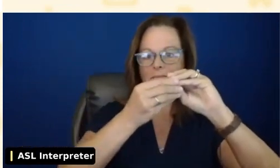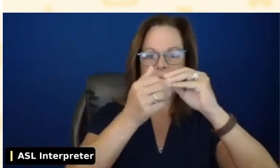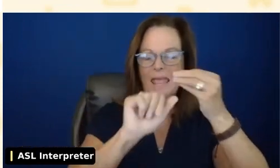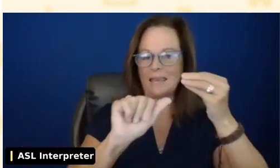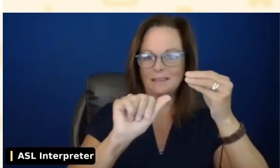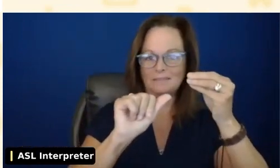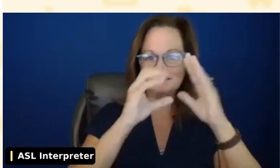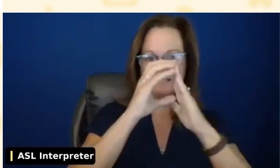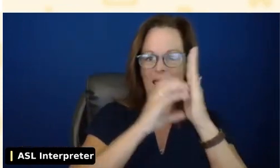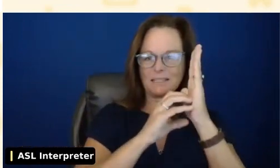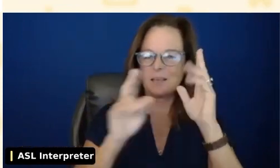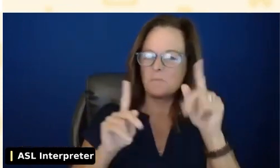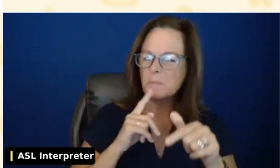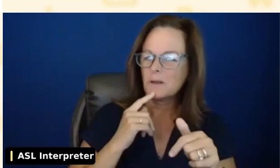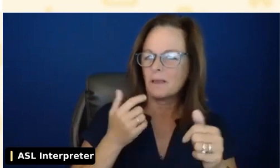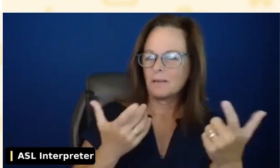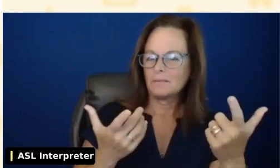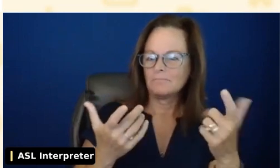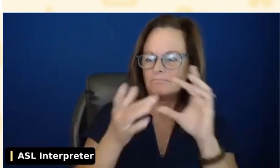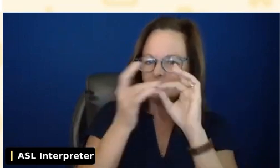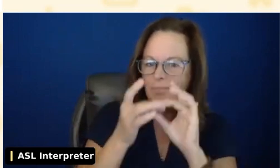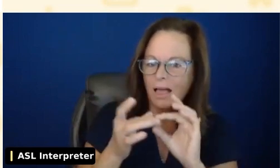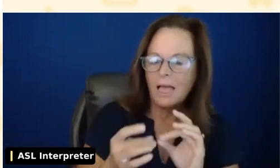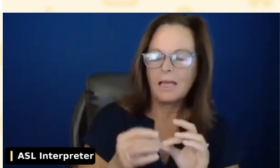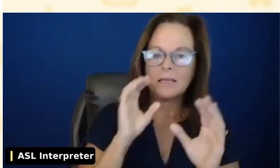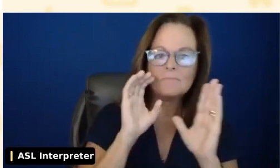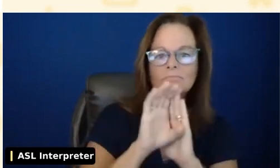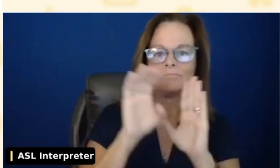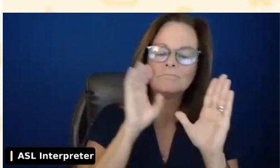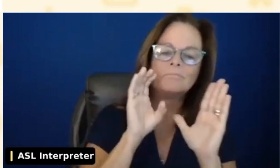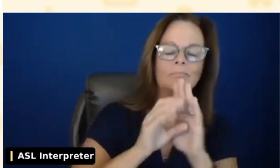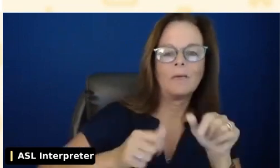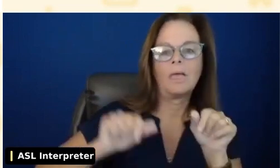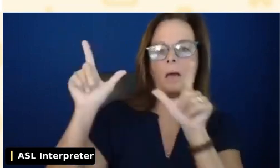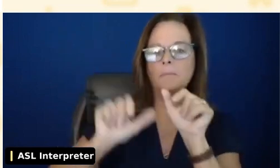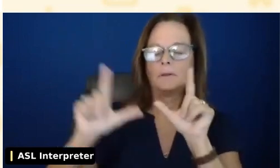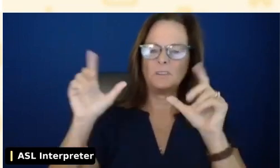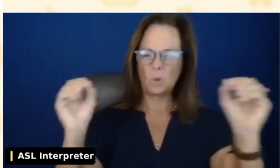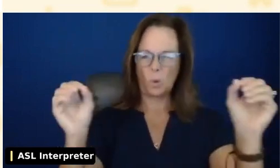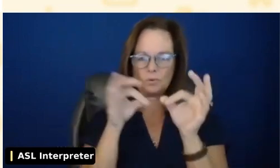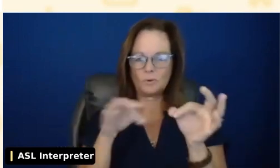Y la gente seguía poniendo muchas imágenes significativas allí sin descripción. Y dije que la única forma de solucionarlo,